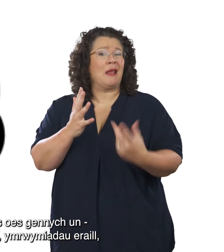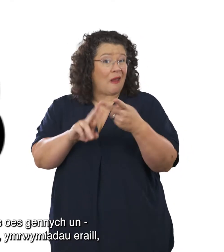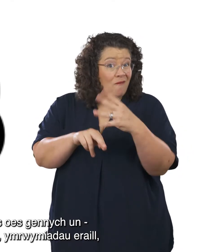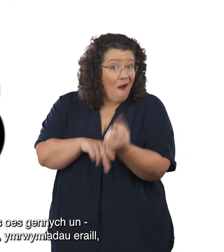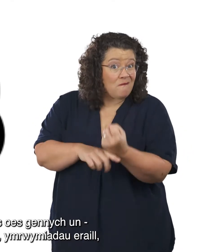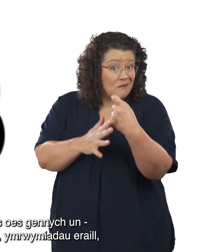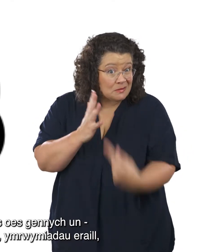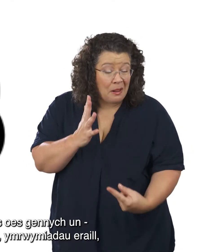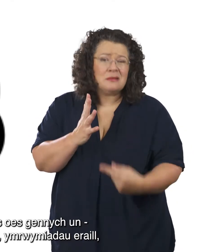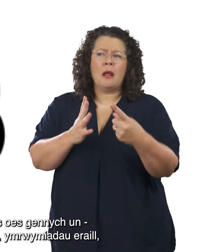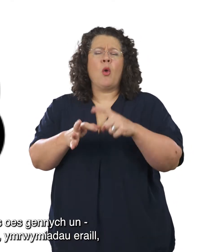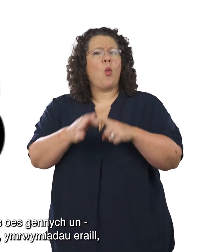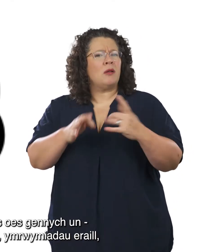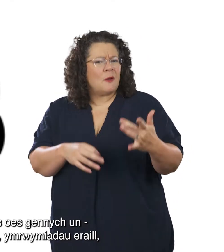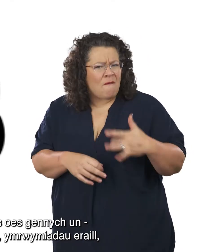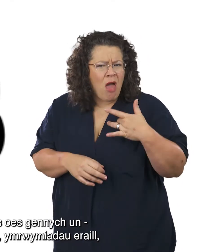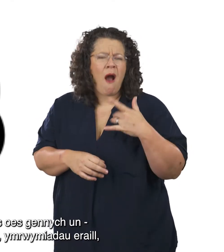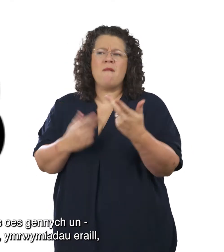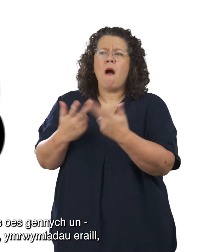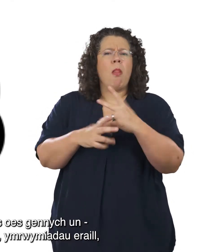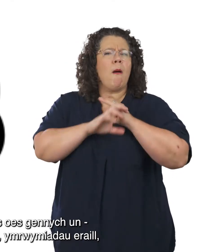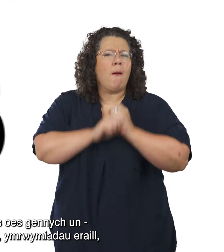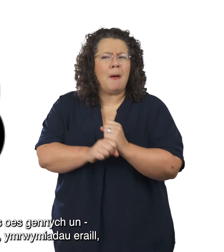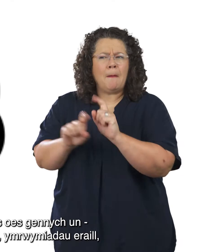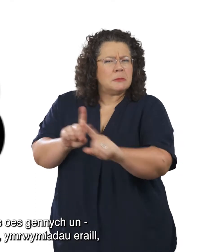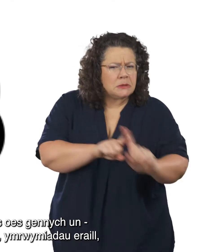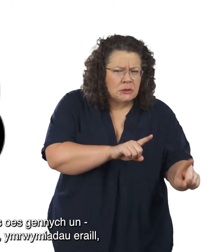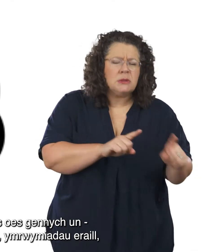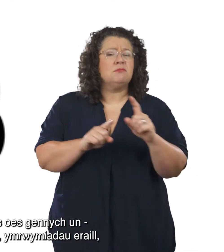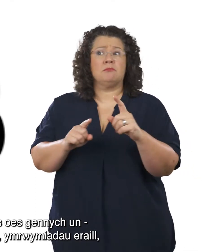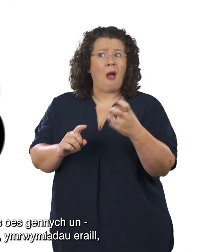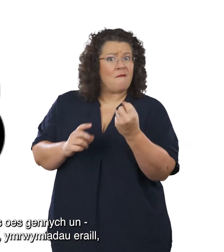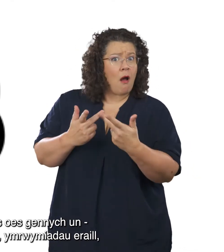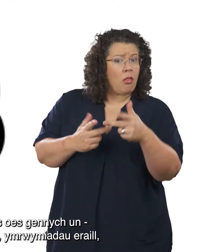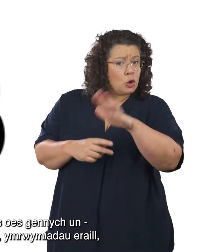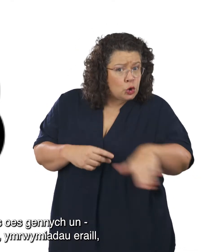anabledd - os oes gennych un - ansawdd bywyd, ymrwymiadau eraill,